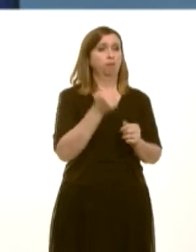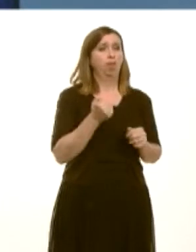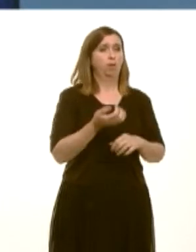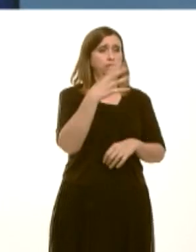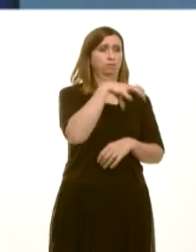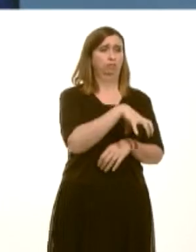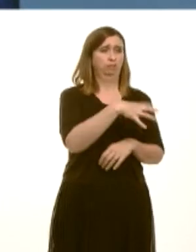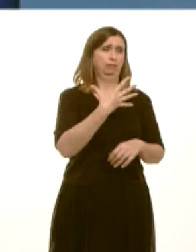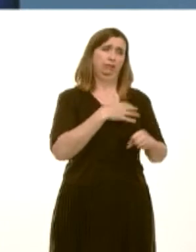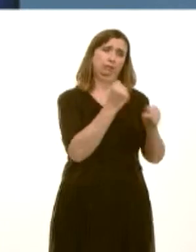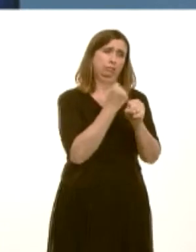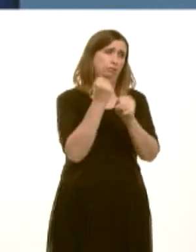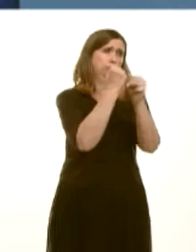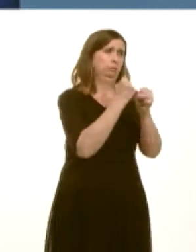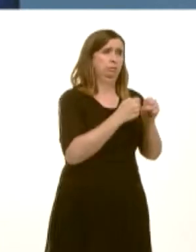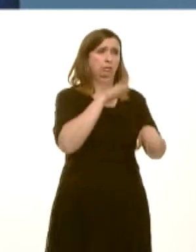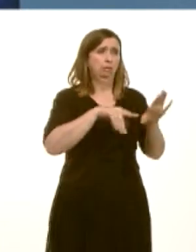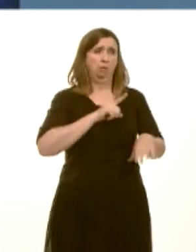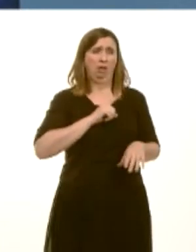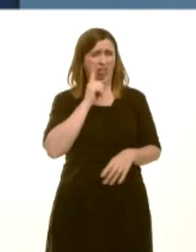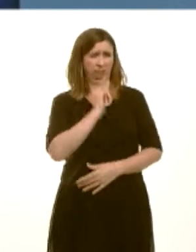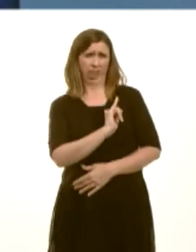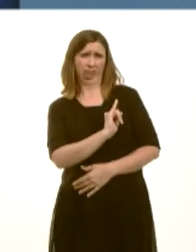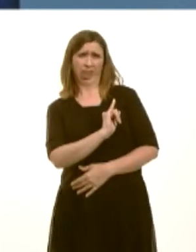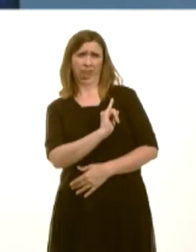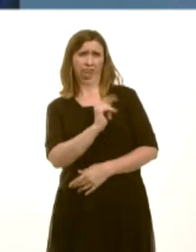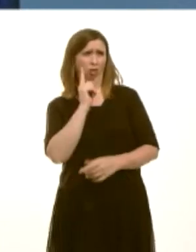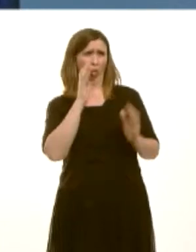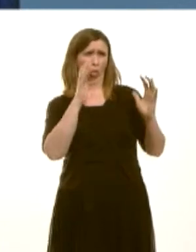delwedd negyddol oír ardal, oherwydd cyflwr gwael yr orsaf. Nawr, rwyín derbyn bod y